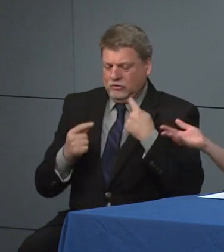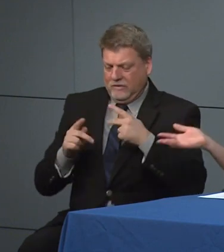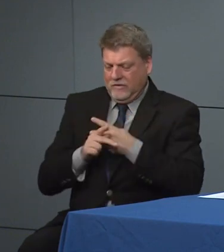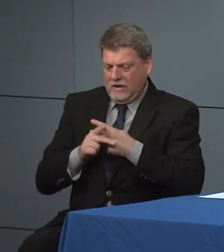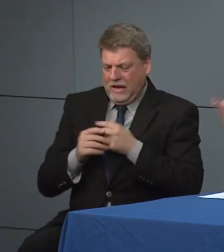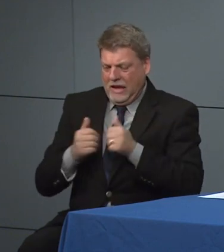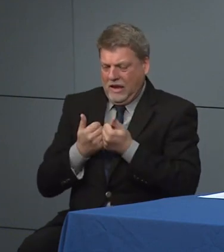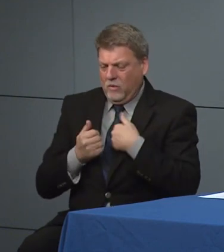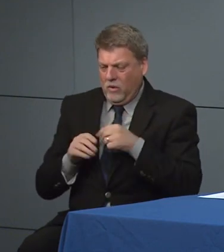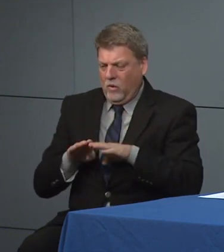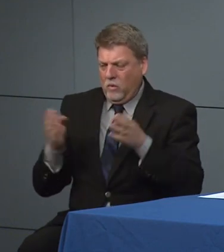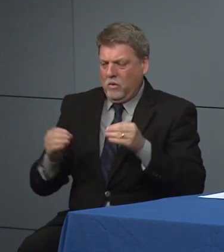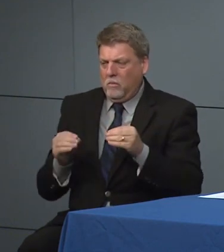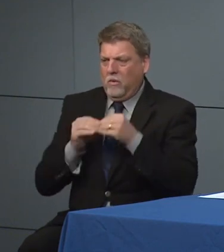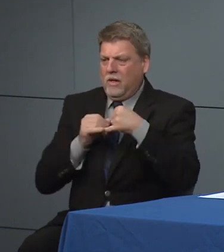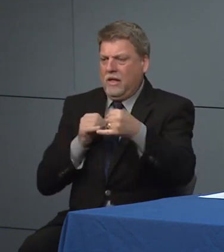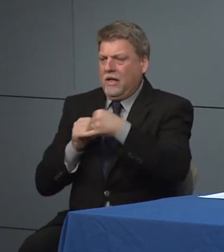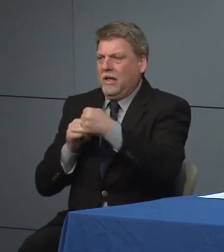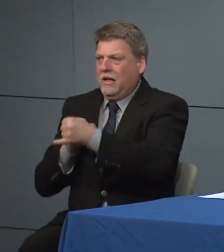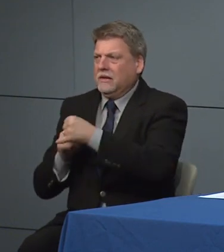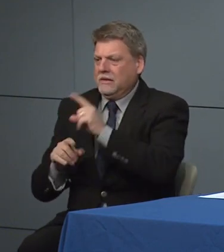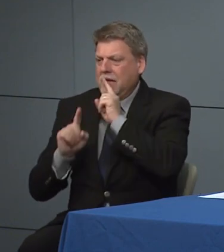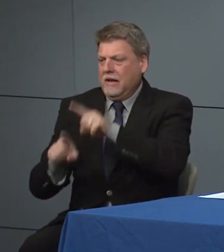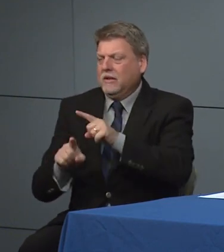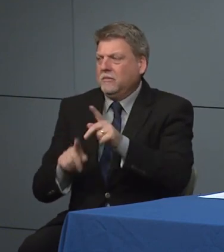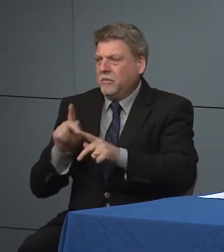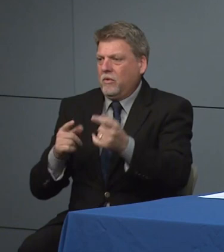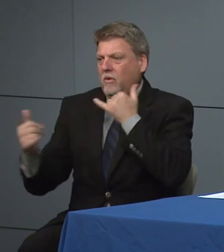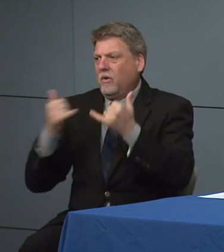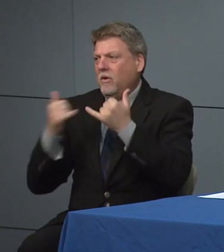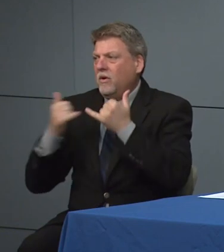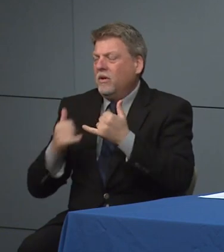como a aumentar la capacidad para poder responder las